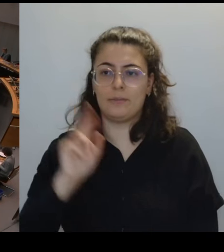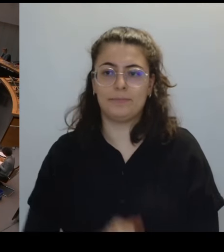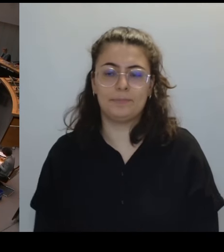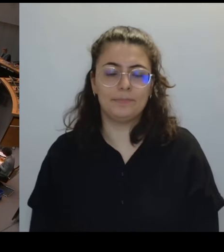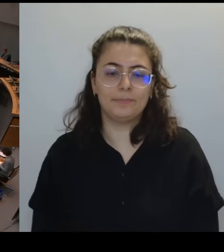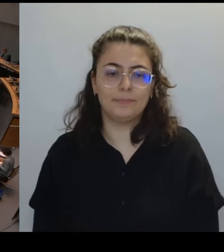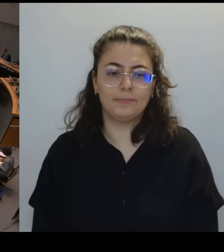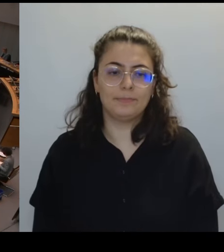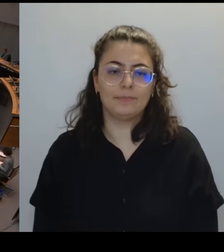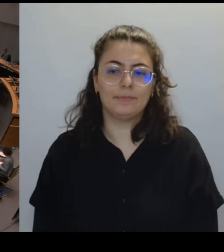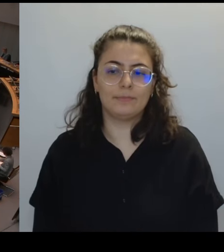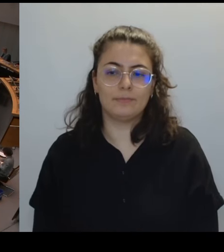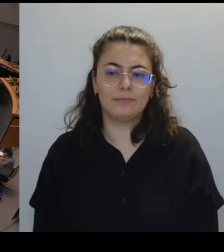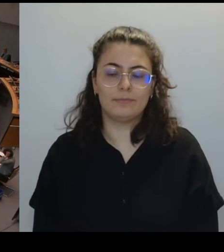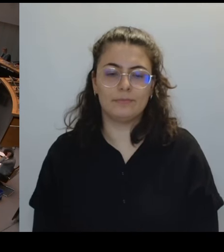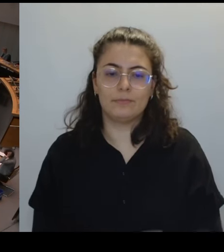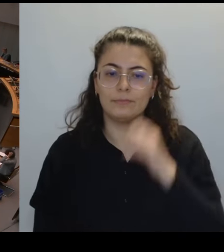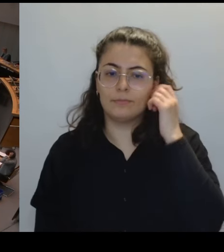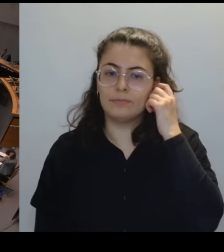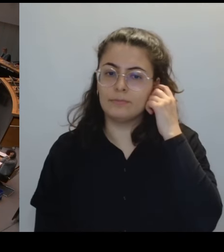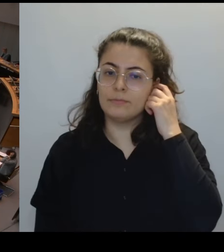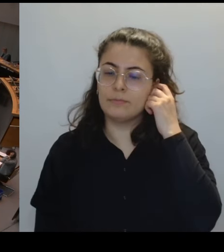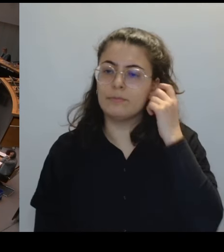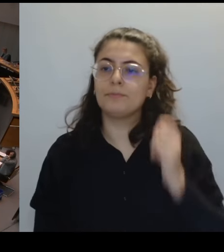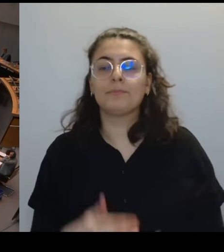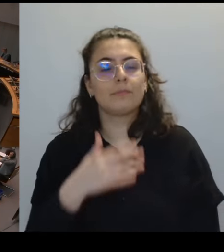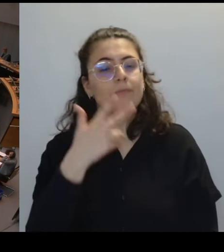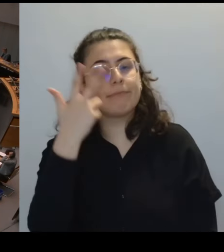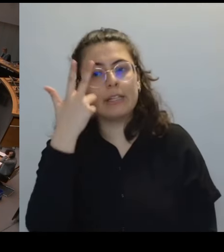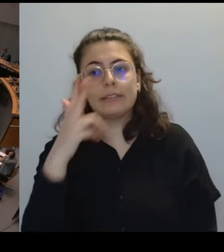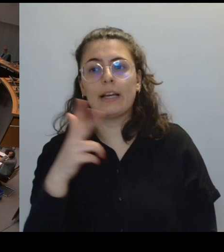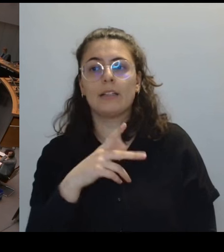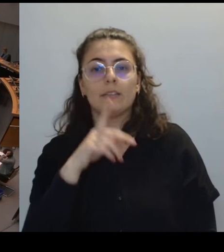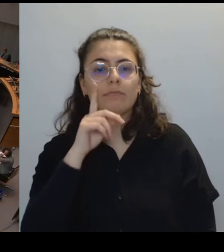(Rednerwechsel) Sehr geehrte Frau Präsidentin! Sehr geehrte Damen und Herren! Liebe Frau Katharina Piroth.